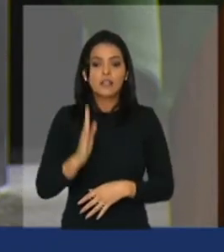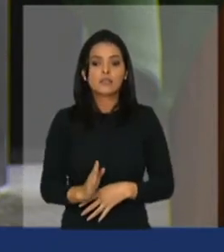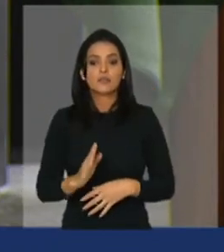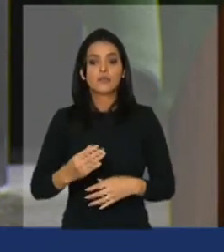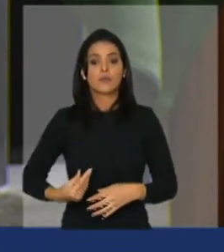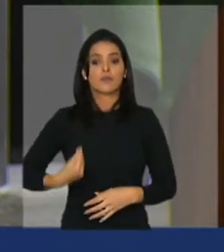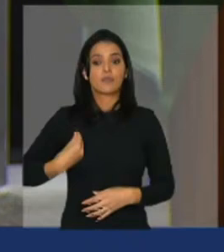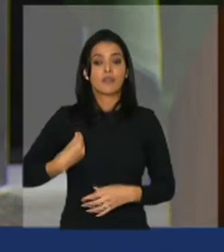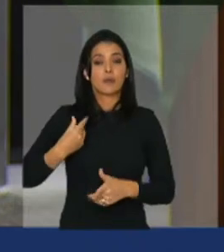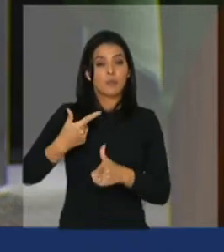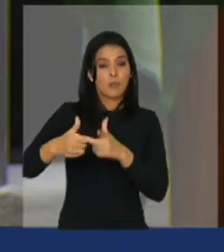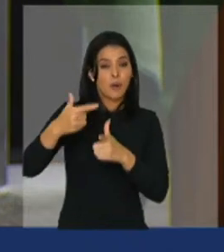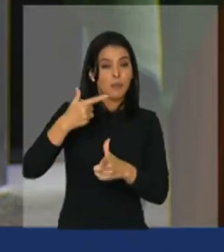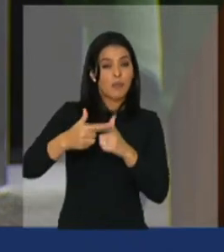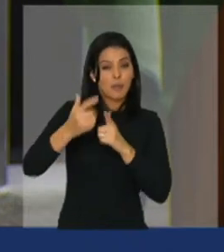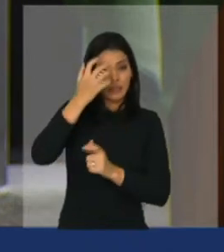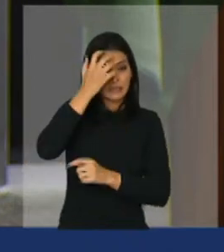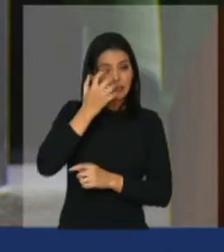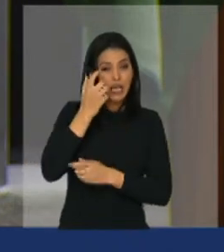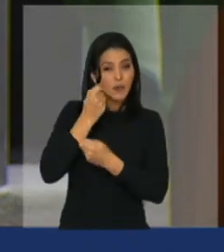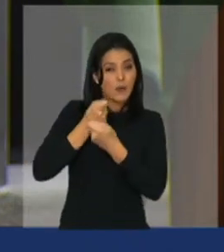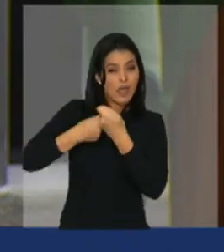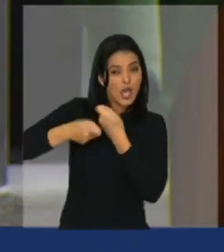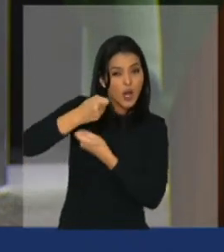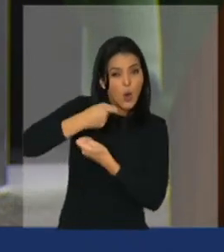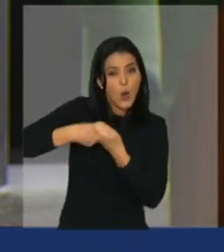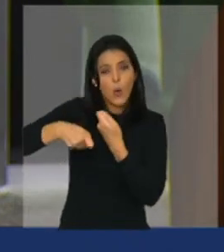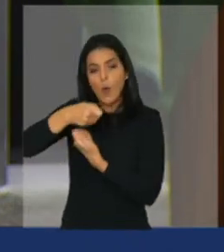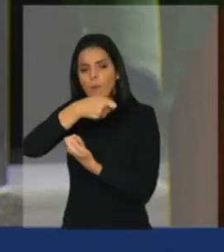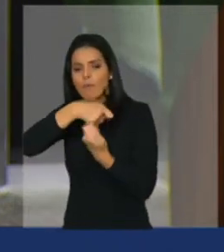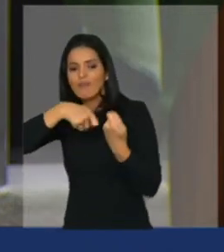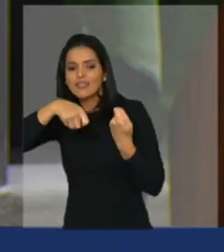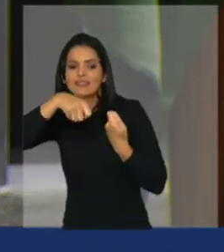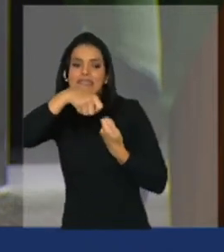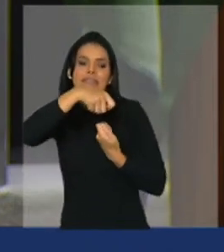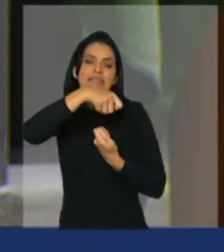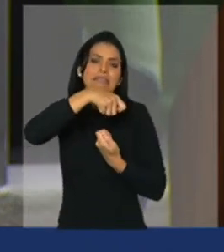SOCIAL, QUINZE MILHÕES DE DESEMPREGADOS, MAIS SETE, OITO, MILHÕES DE